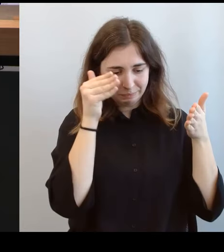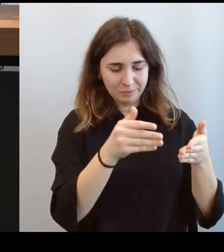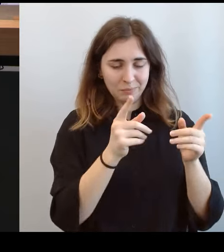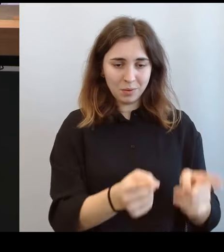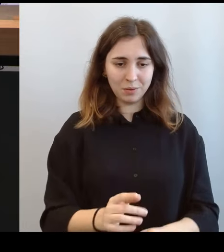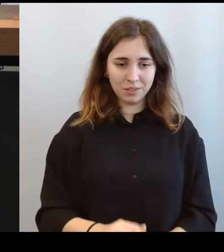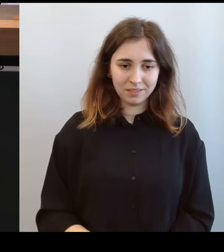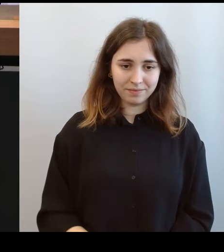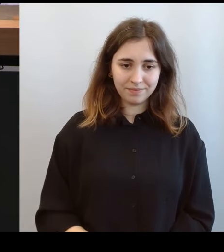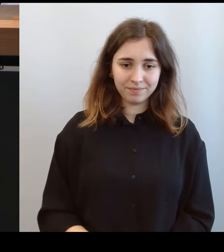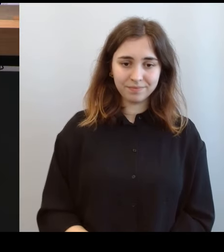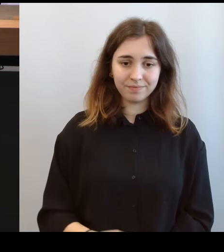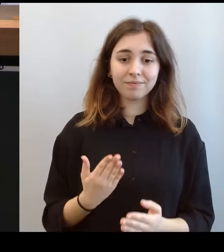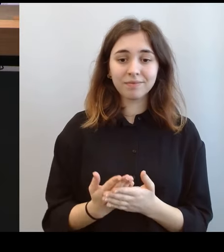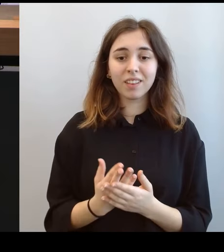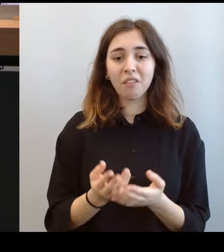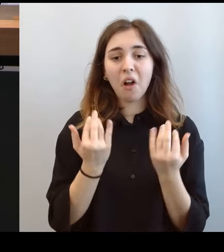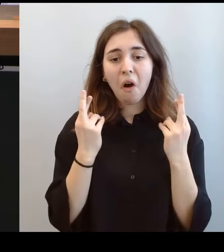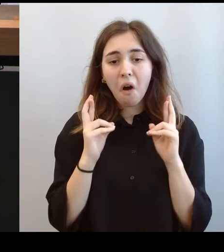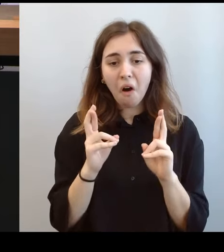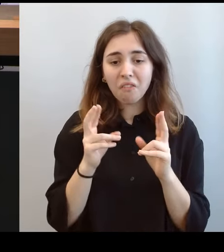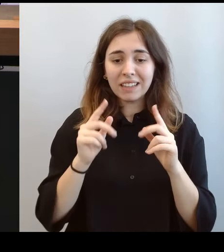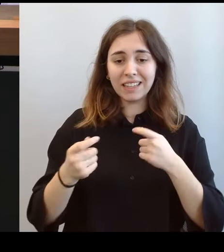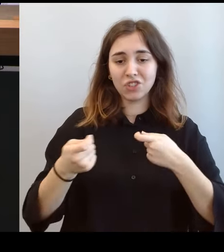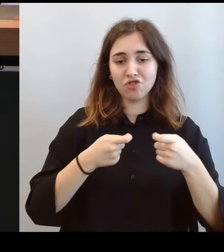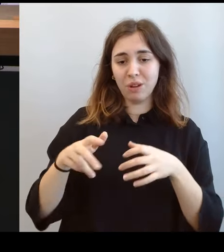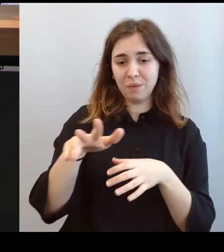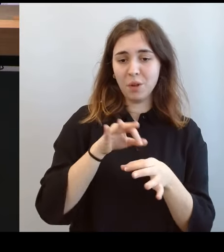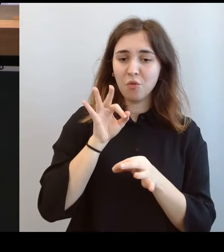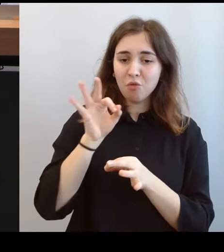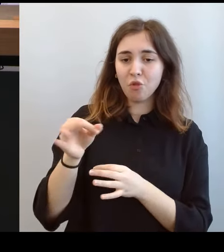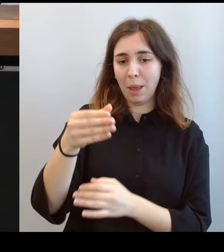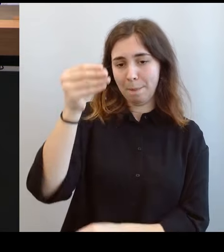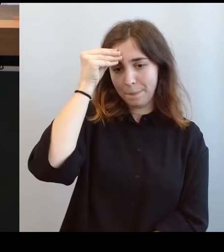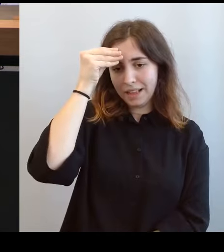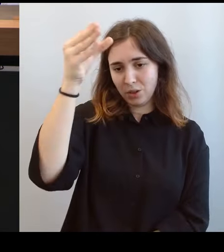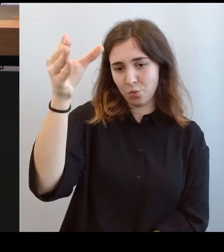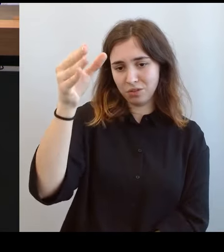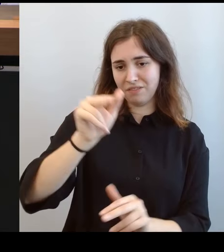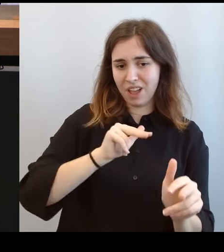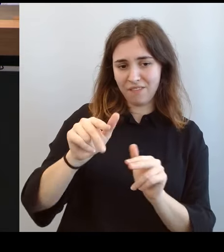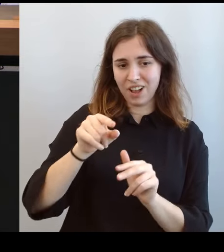der Bildungsverwaltung nötig sein wird. Denn die könnten Sie verfassungsrechtlich nicht an